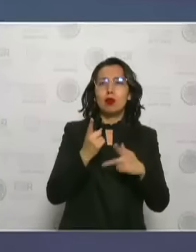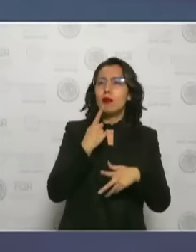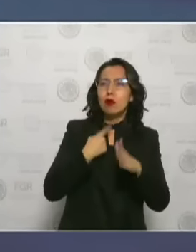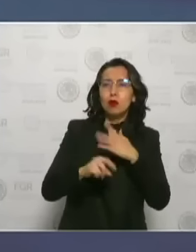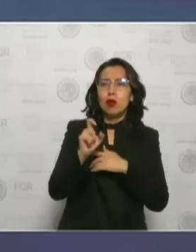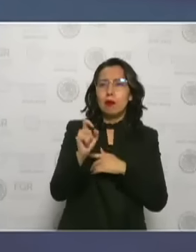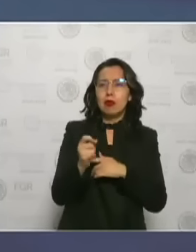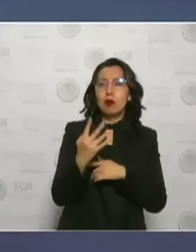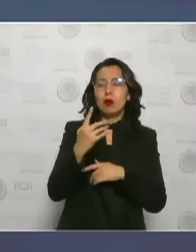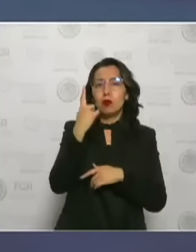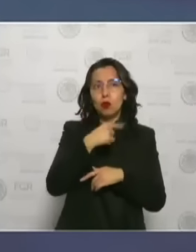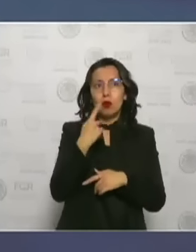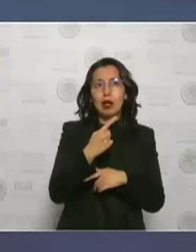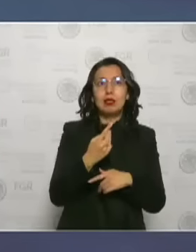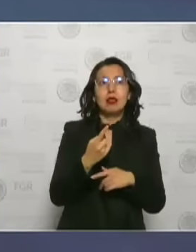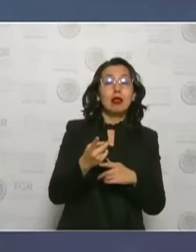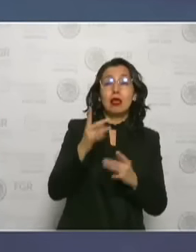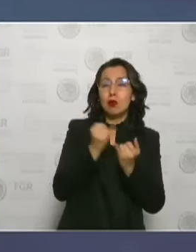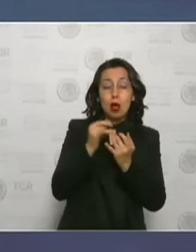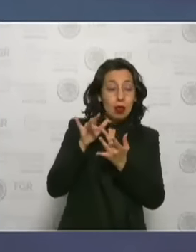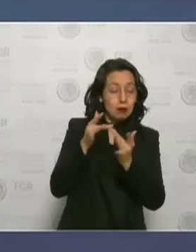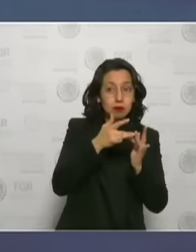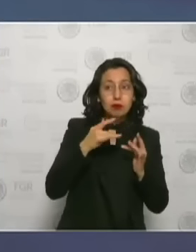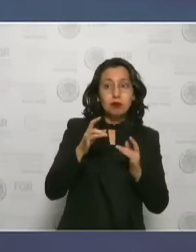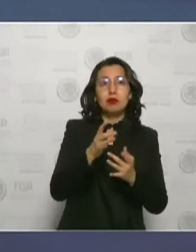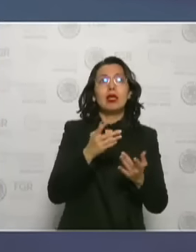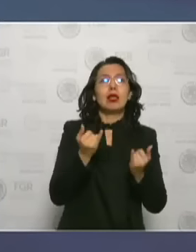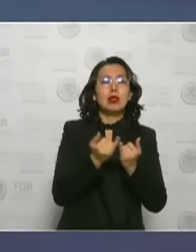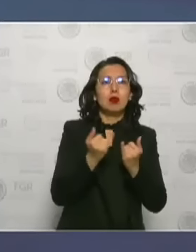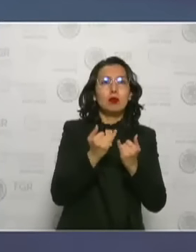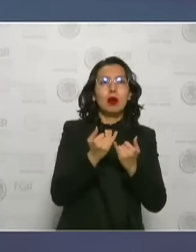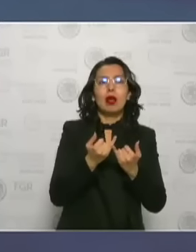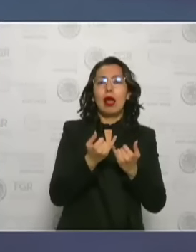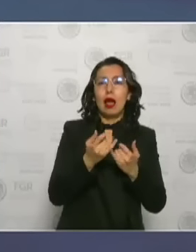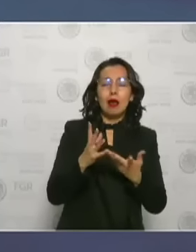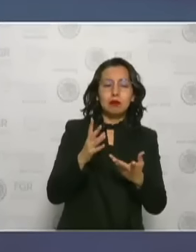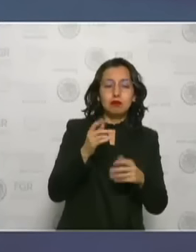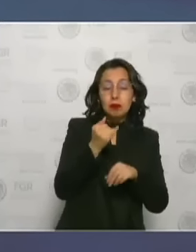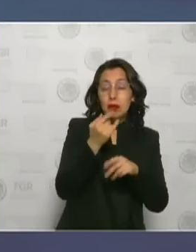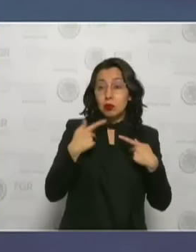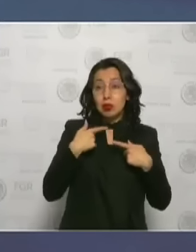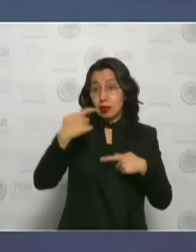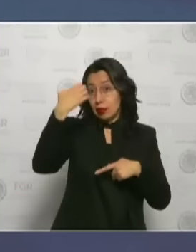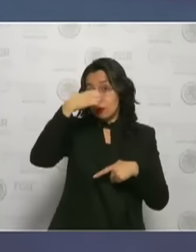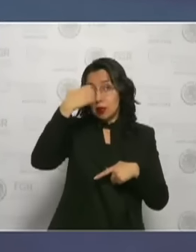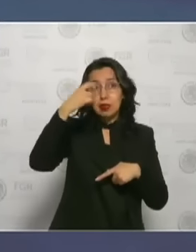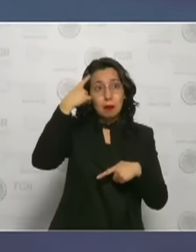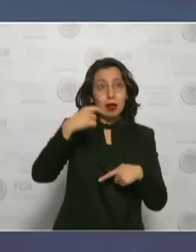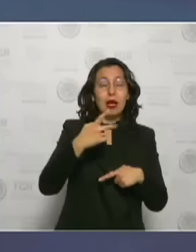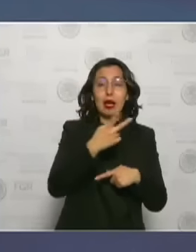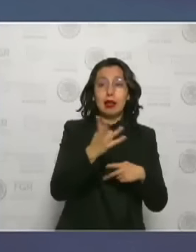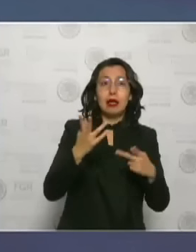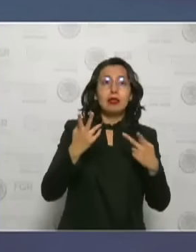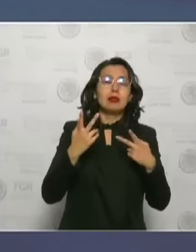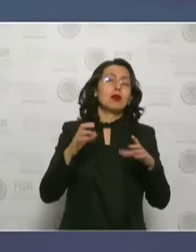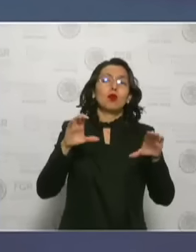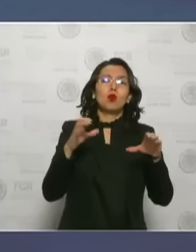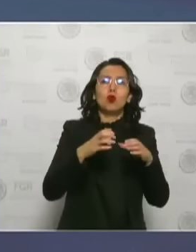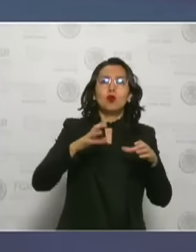geolocalización, asfixia financiera e inteligencia de campo para rescatar a las comunidades del